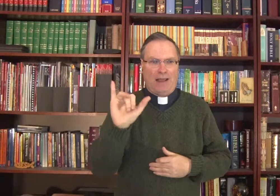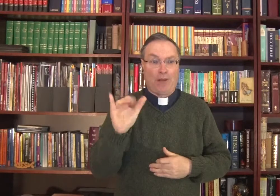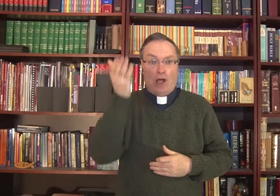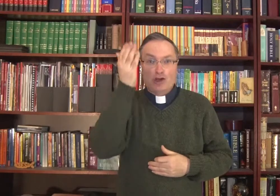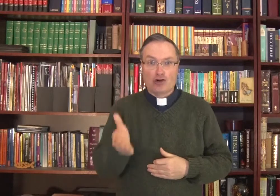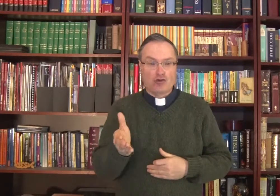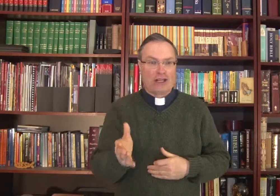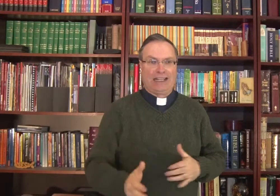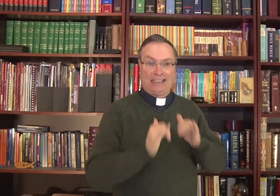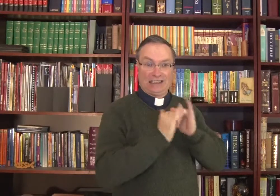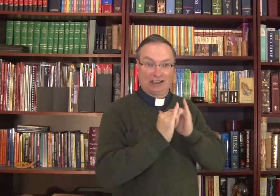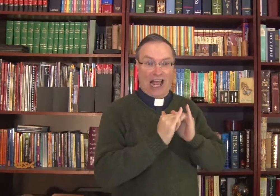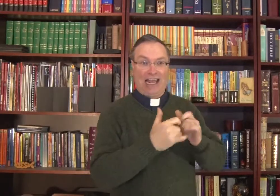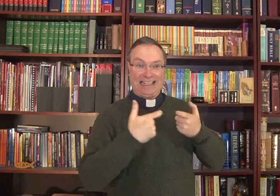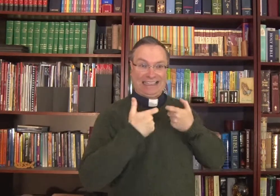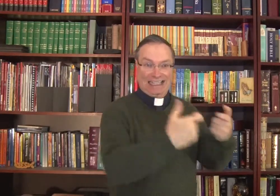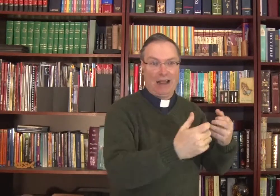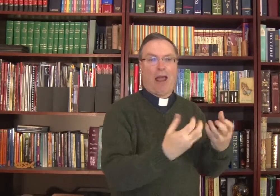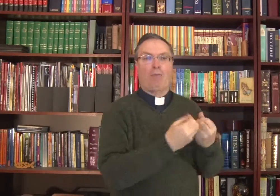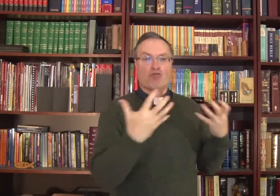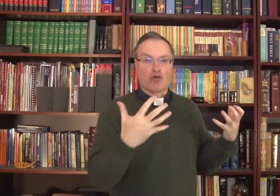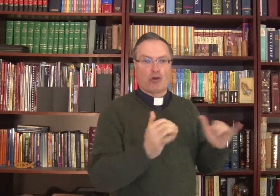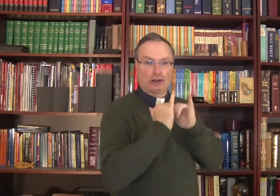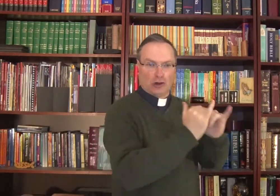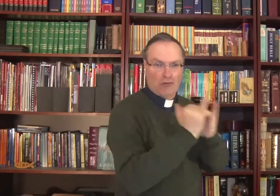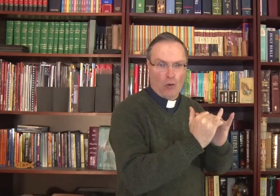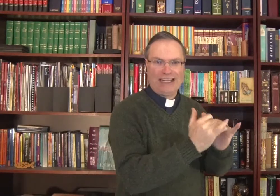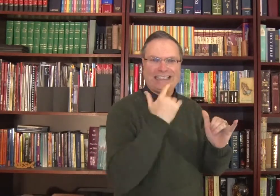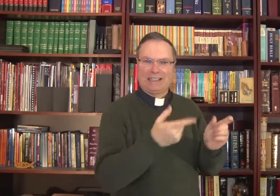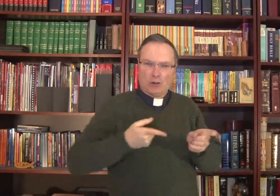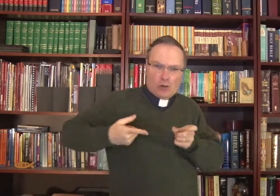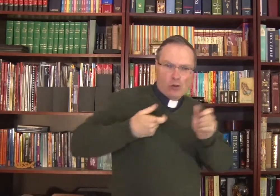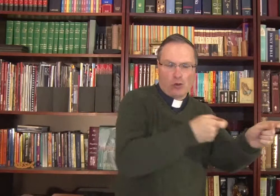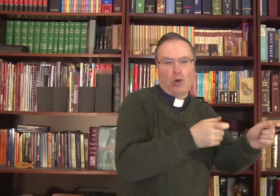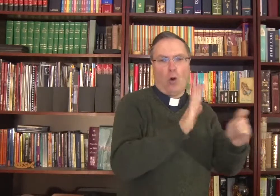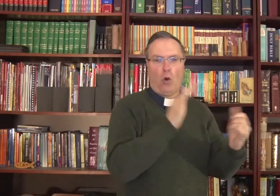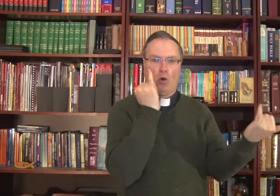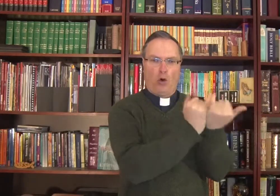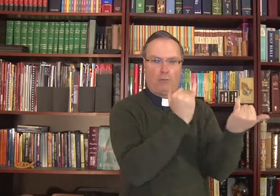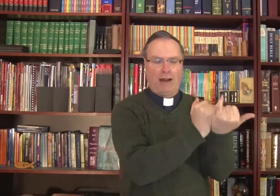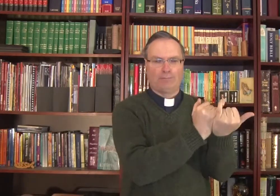à celui de chars tirés par plusieurs chevaux qui courent au combat.